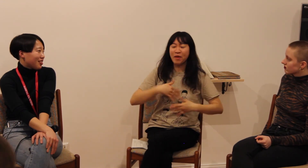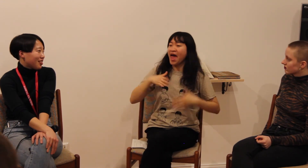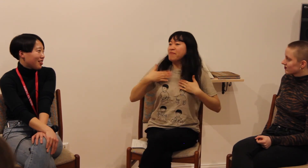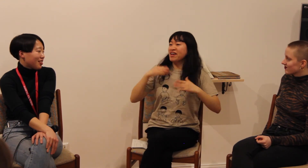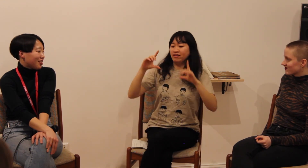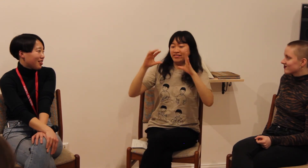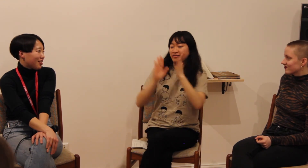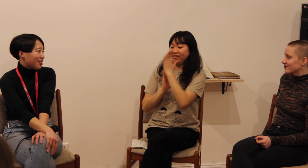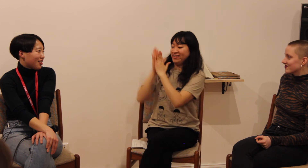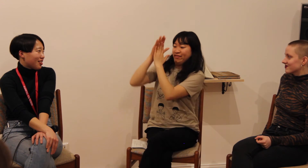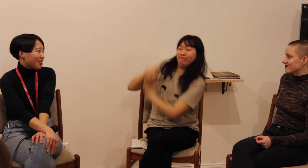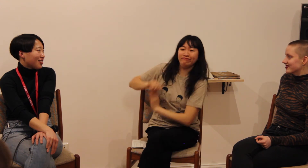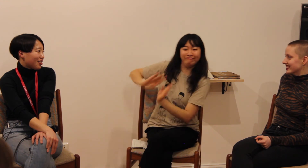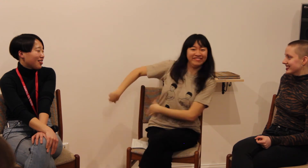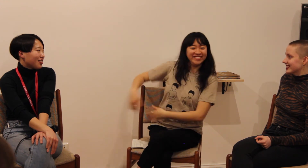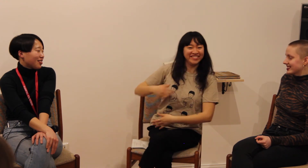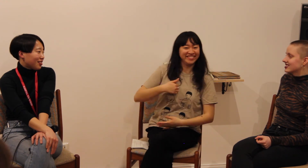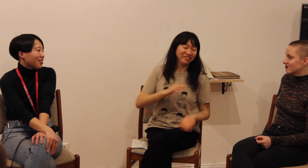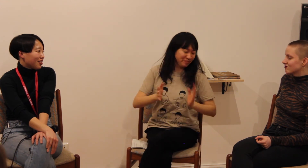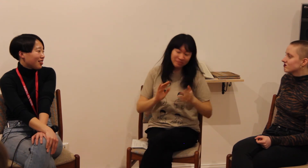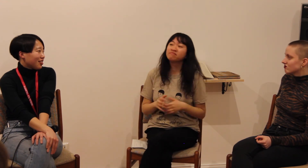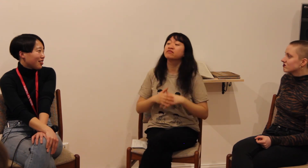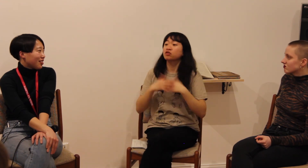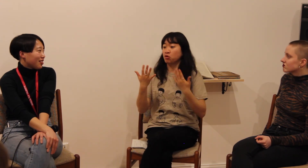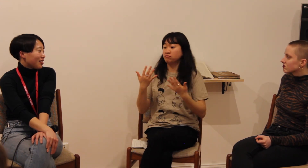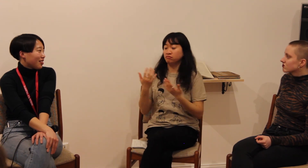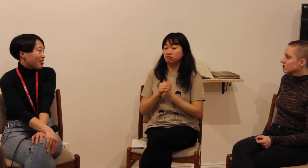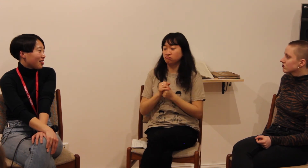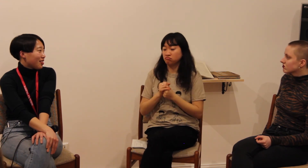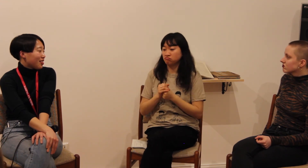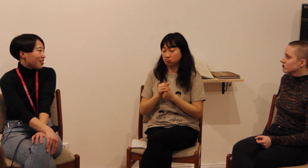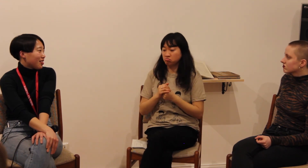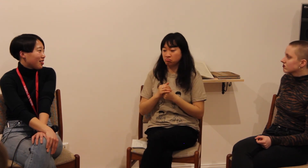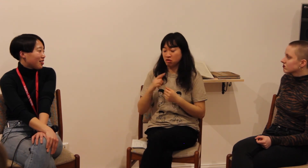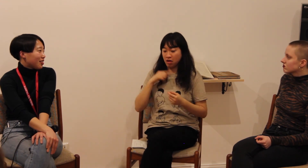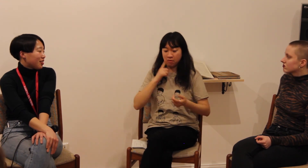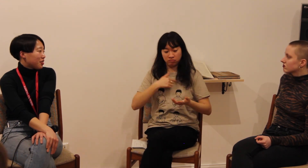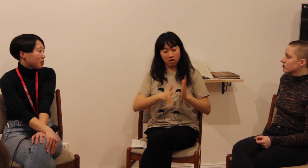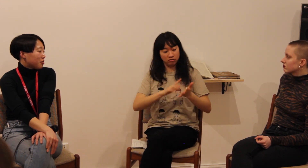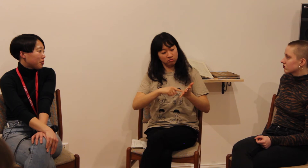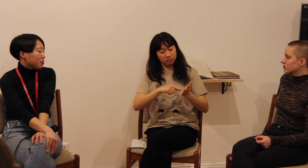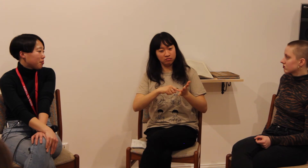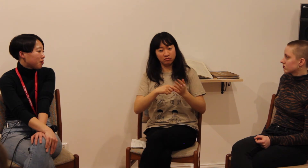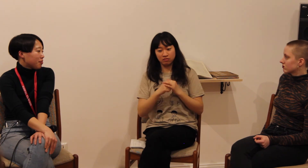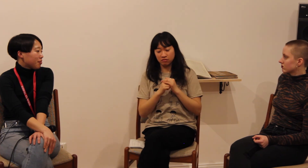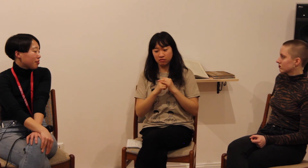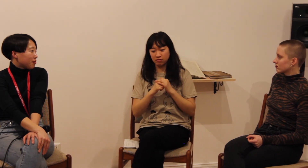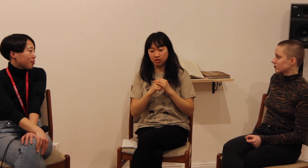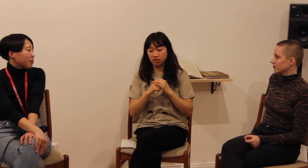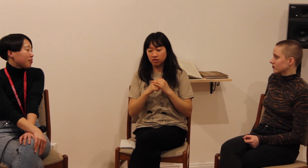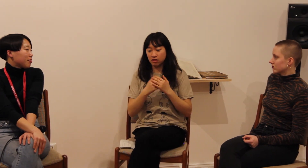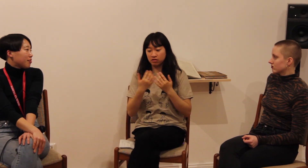Aber das Trauma ist nun vorbei egal, ich bin jetzt hier und habe meine Gebärdensprache, und was damals so dominant war und wozu ich gezwungen wurde ist jetzt vorbei.